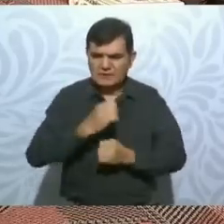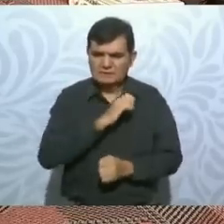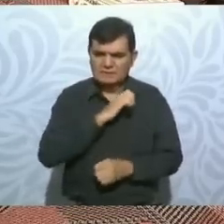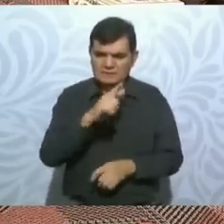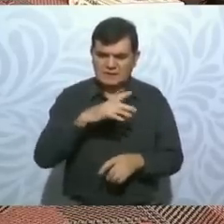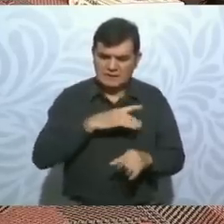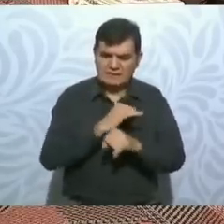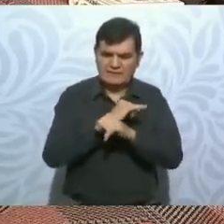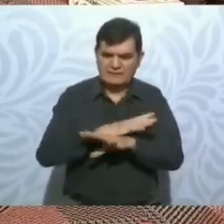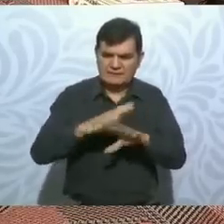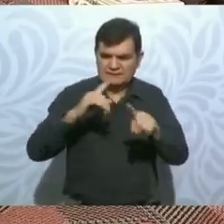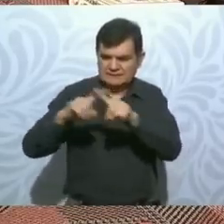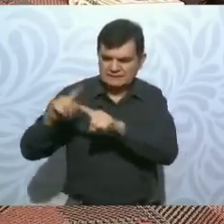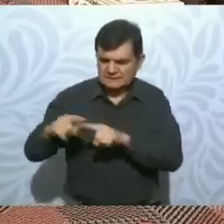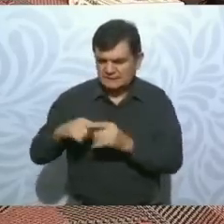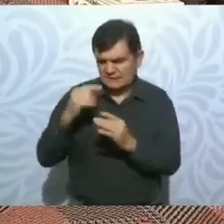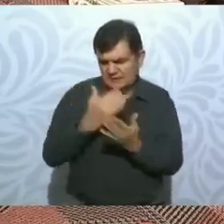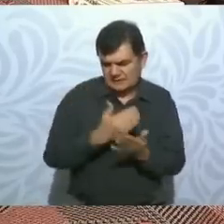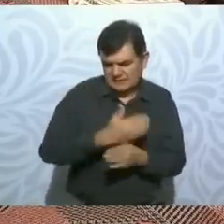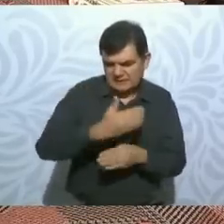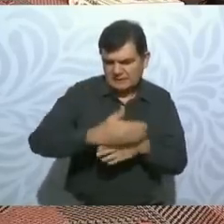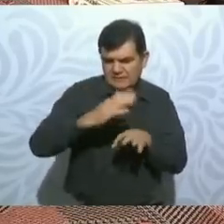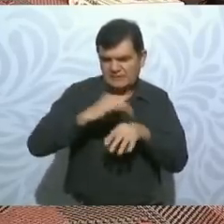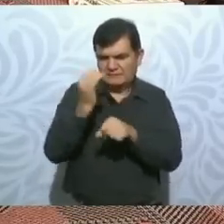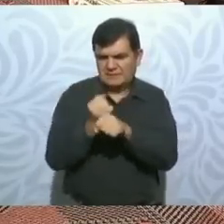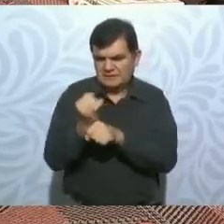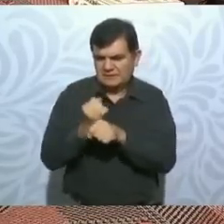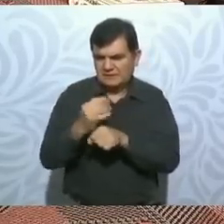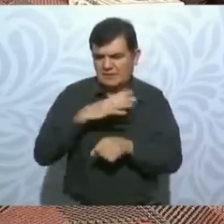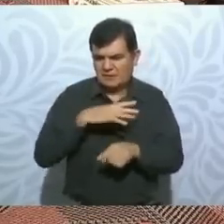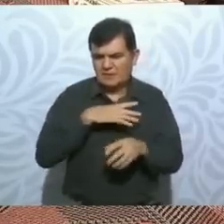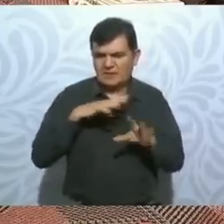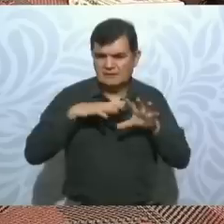para integrar carpetas de investigación para la solicitud de cateos y órdenes de aprensión